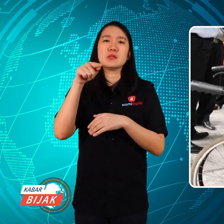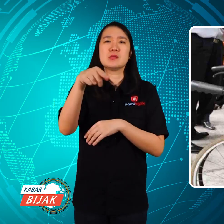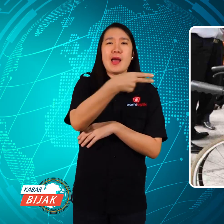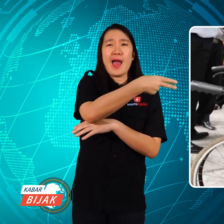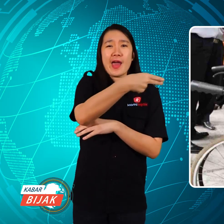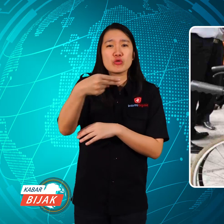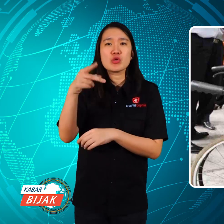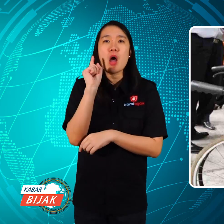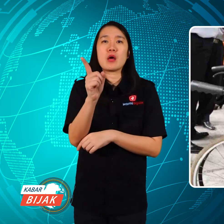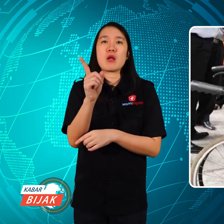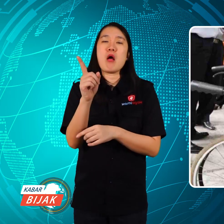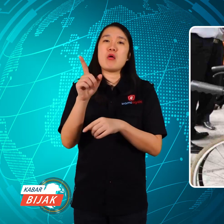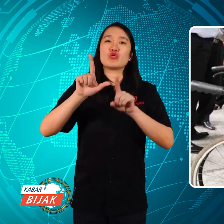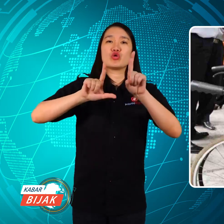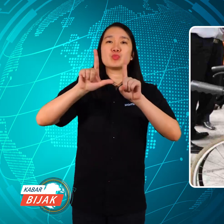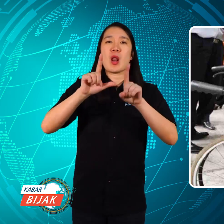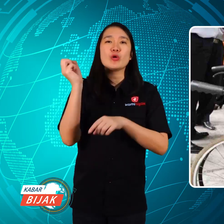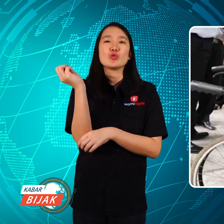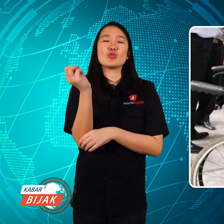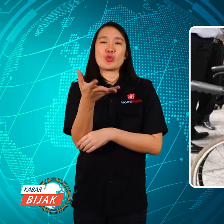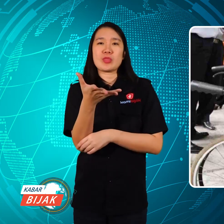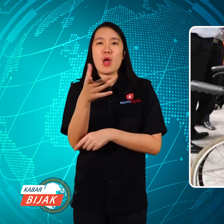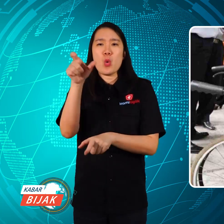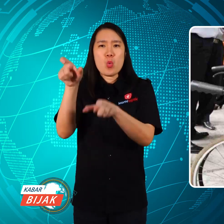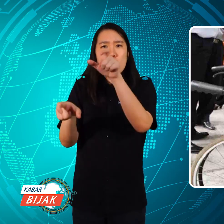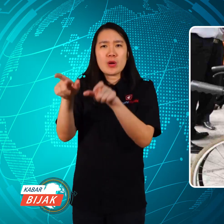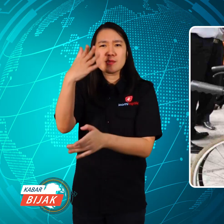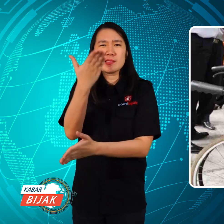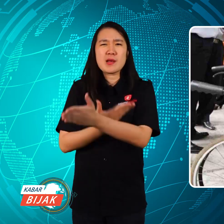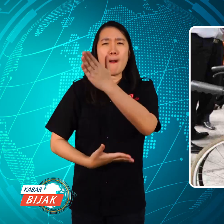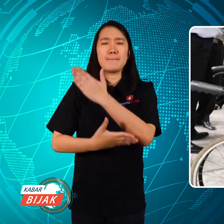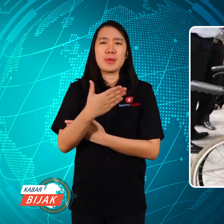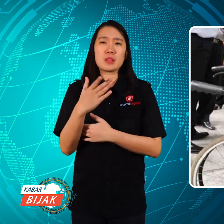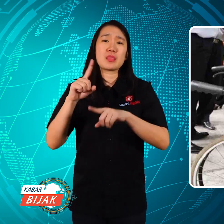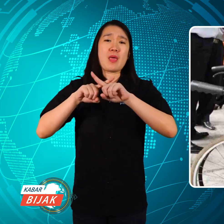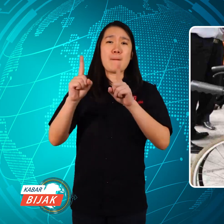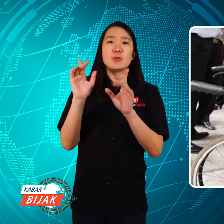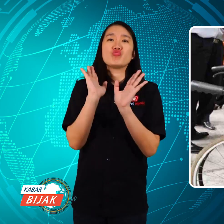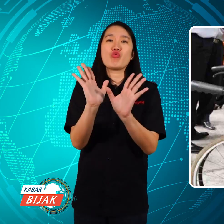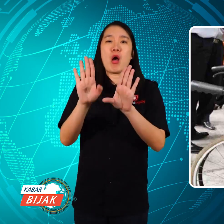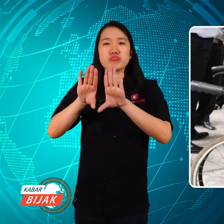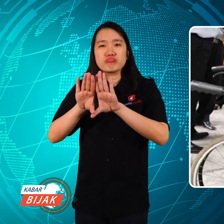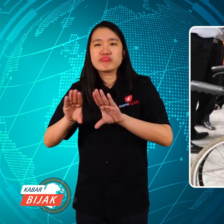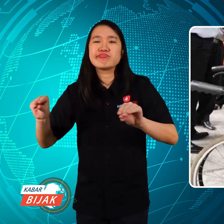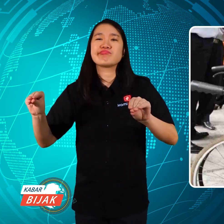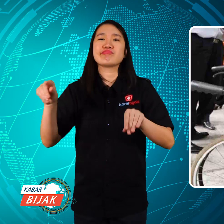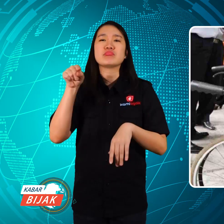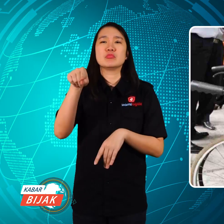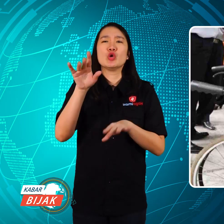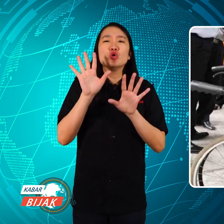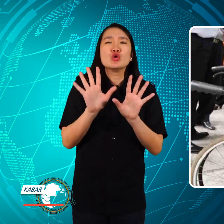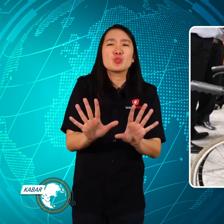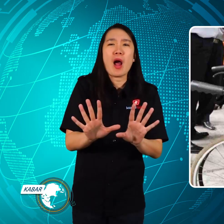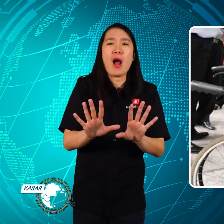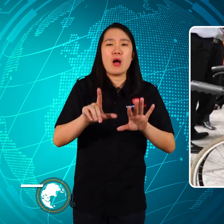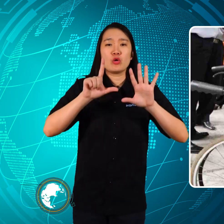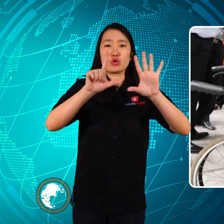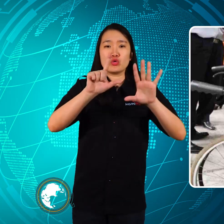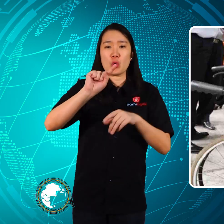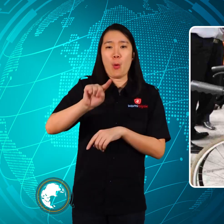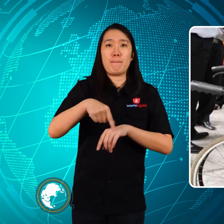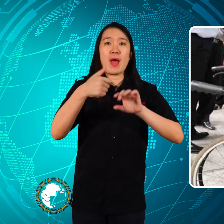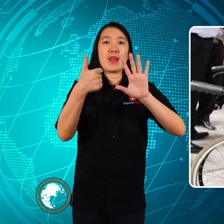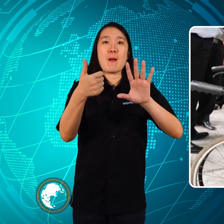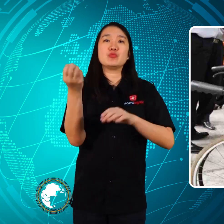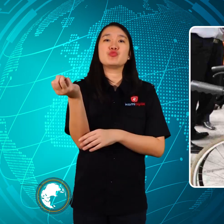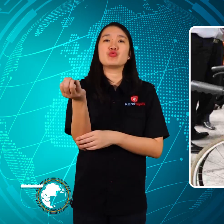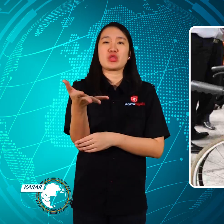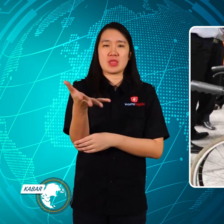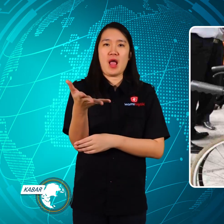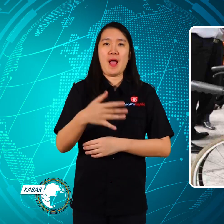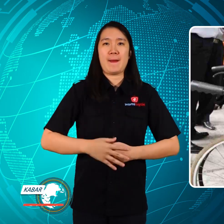Di Indonesia ada 17 juta orang Disabilitas, tetapi yang baru bekerja hanya 7,6 juta.